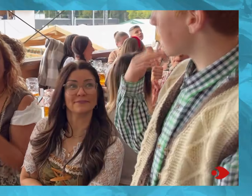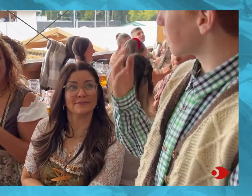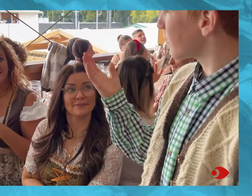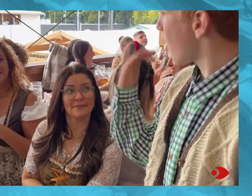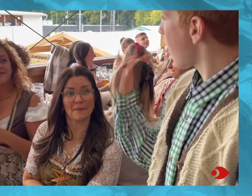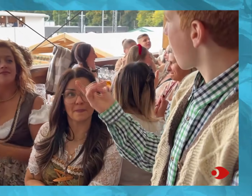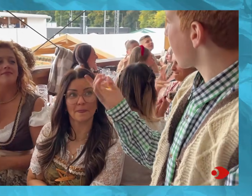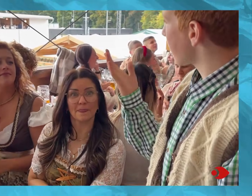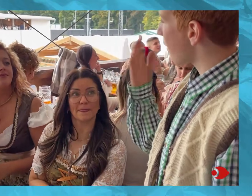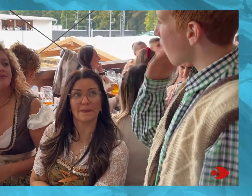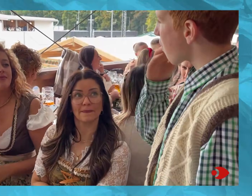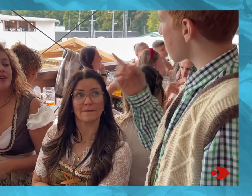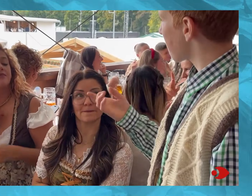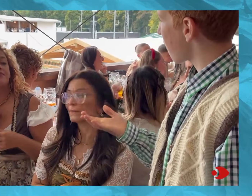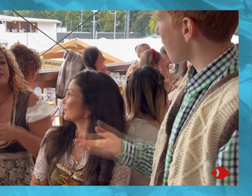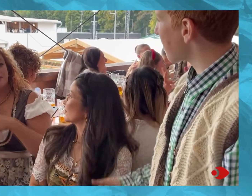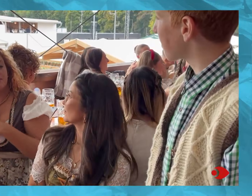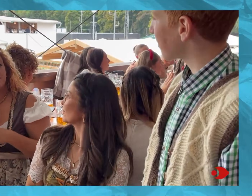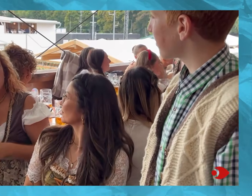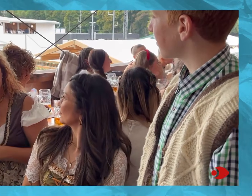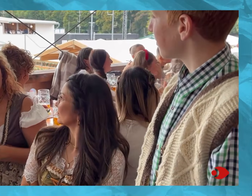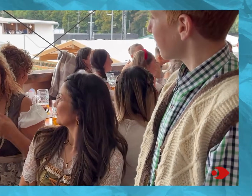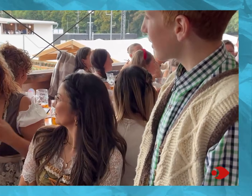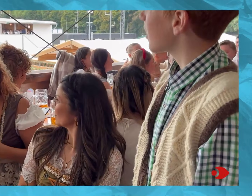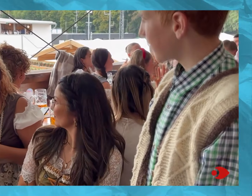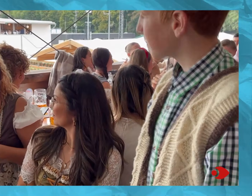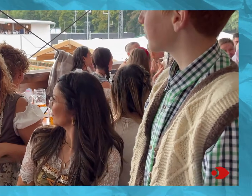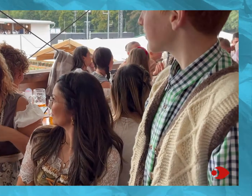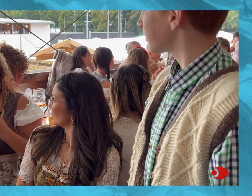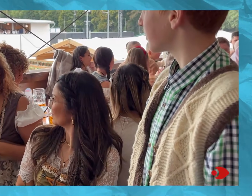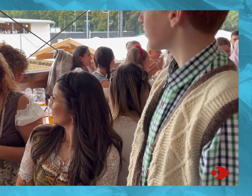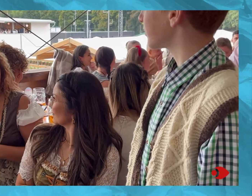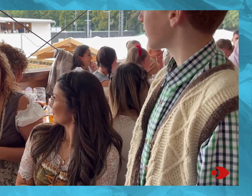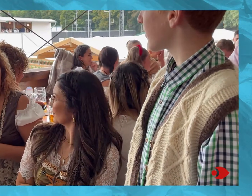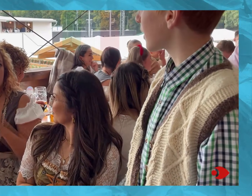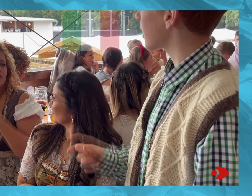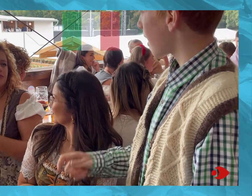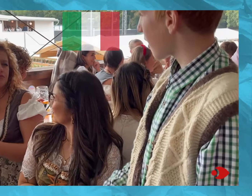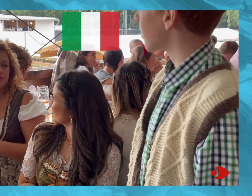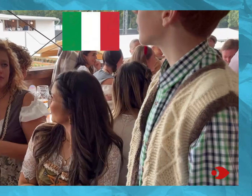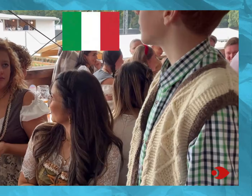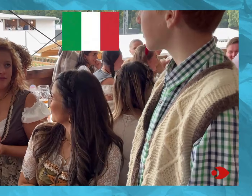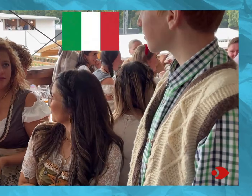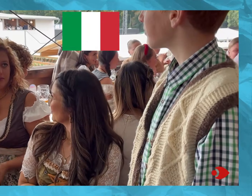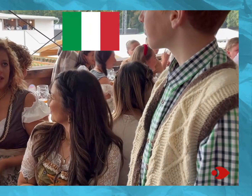Aus welchem Land kommst du? I was born in Ukraine. But I live in Italy for a long time now.